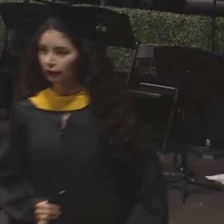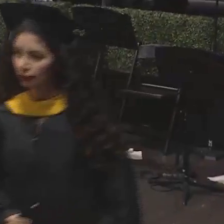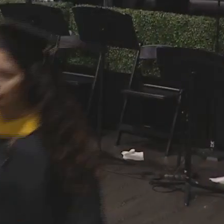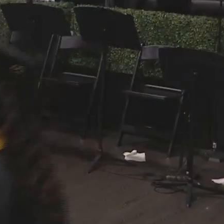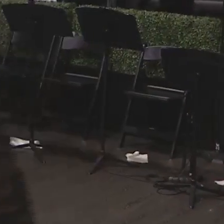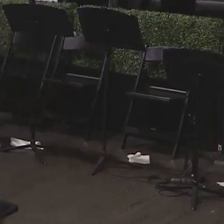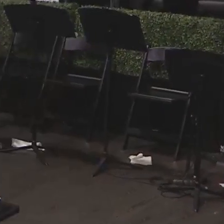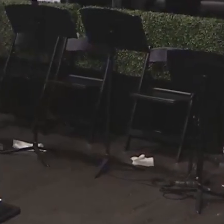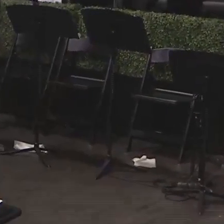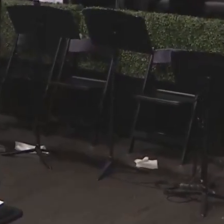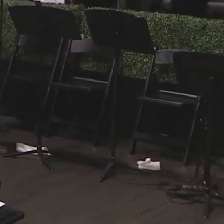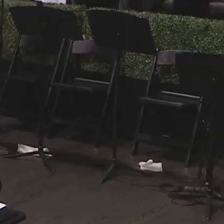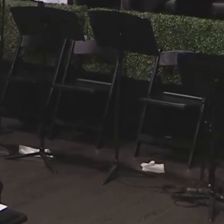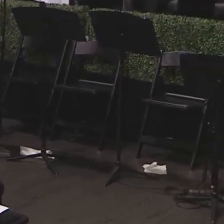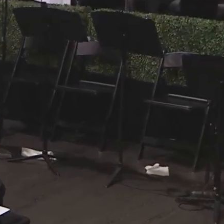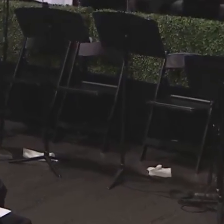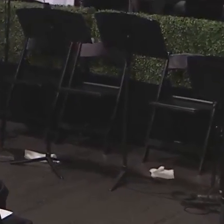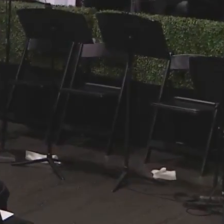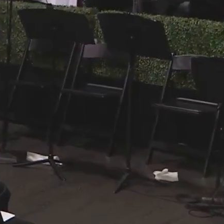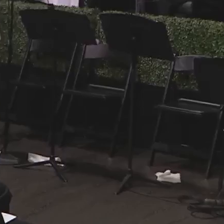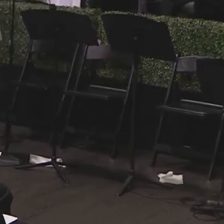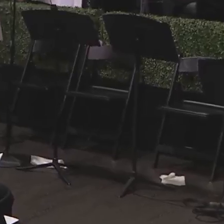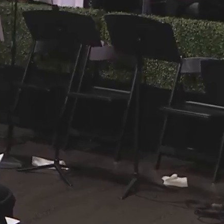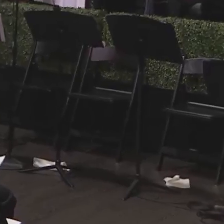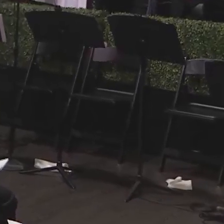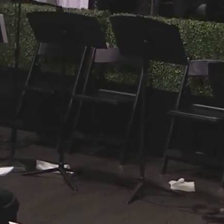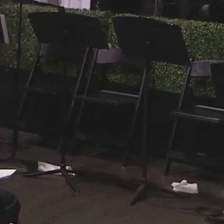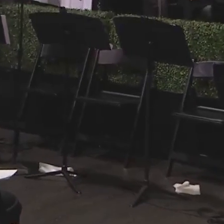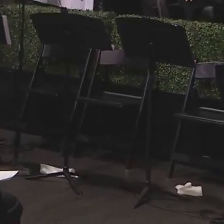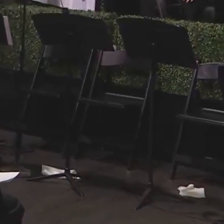CONCLUSIONS THE CANDIDATES FOR THE BACCALAUREATE DEGREES WILL NOW BE